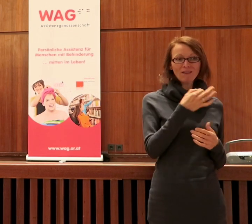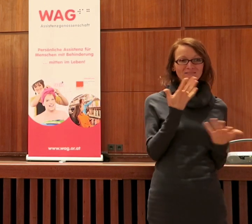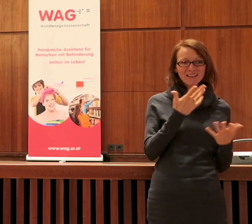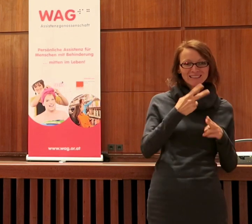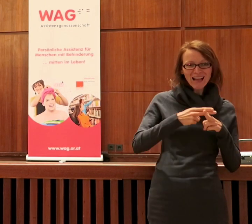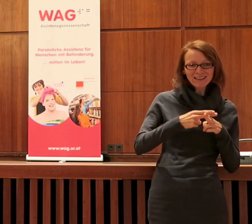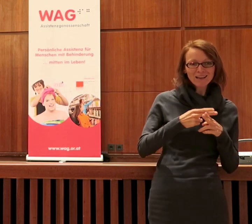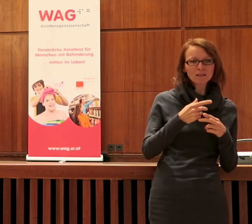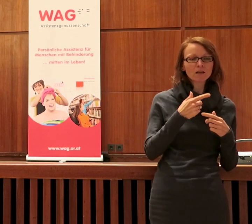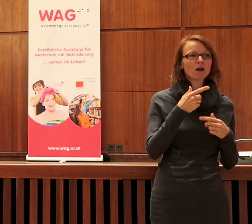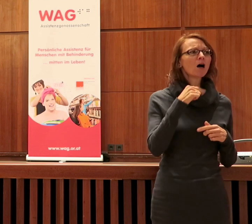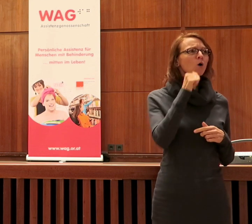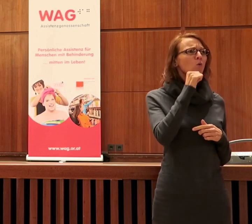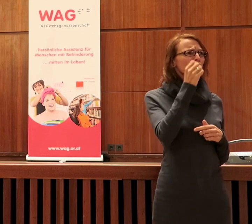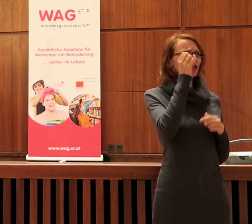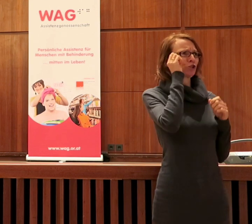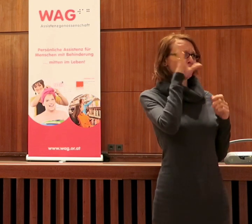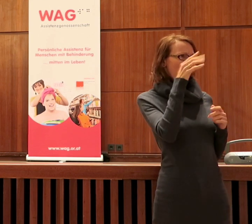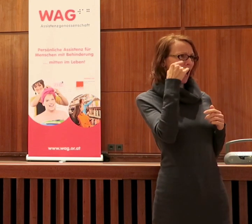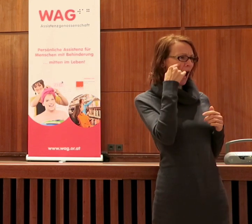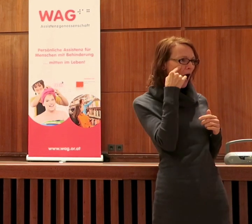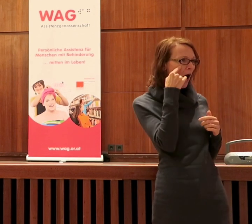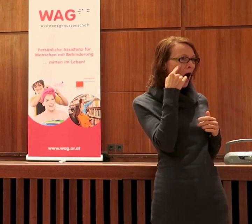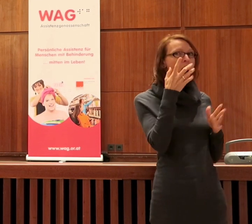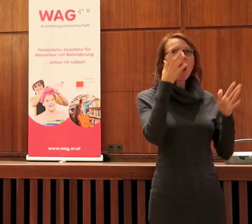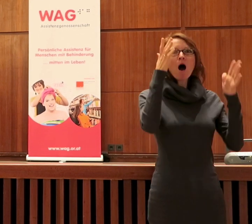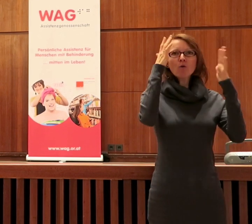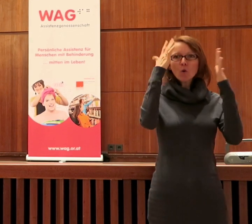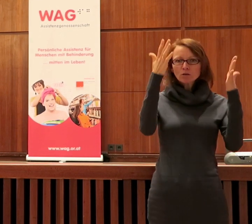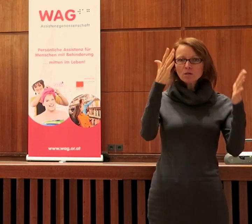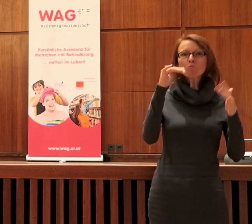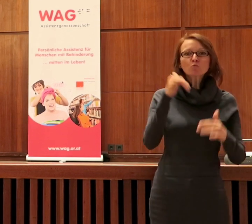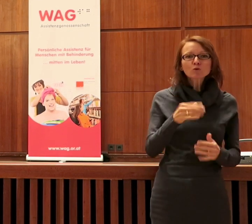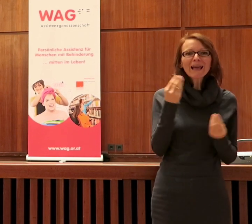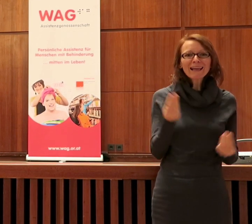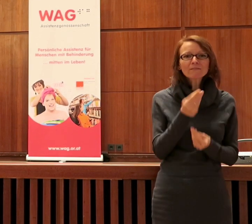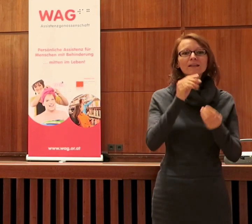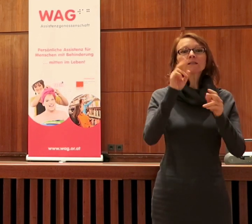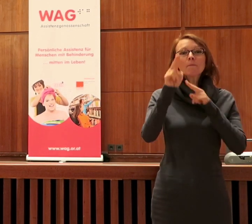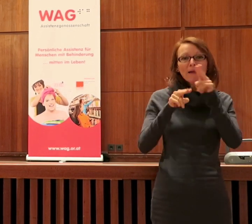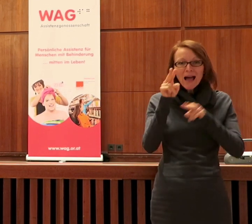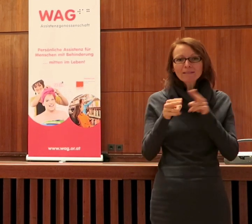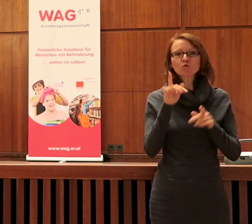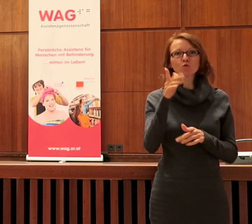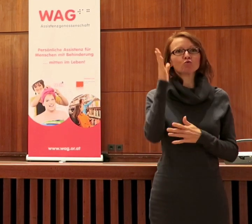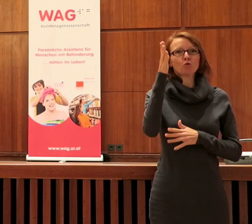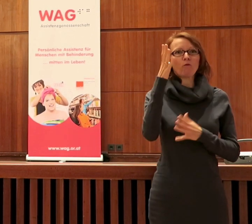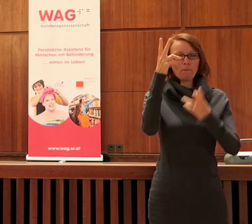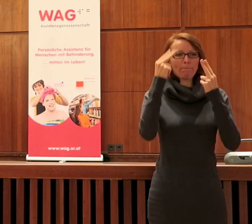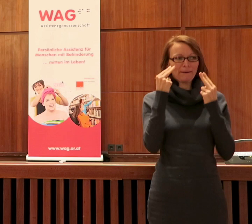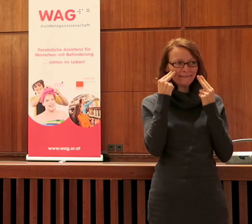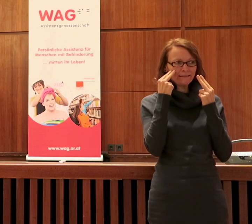Grüner Star. "Um Gottes Willen, da müssen's was tun, sonst werden Sie ja blind!" Hab ich ihr dann erklärt: